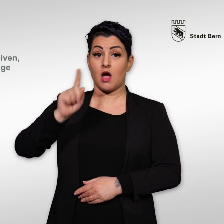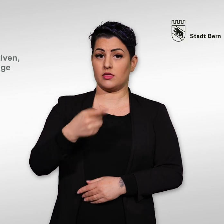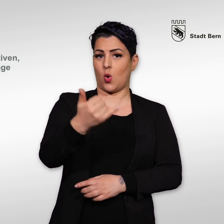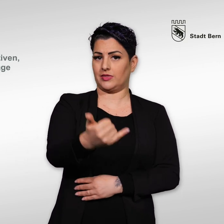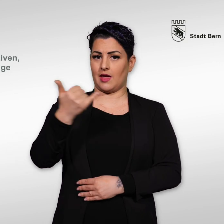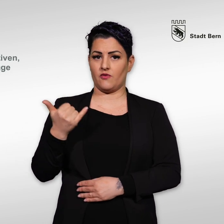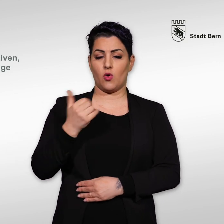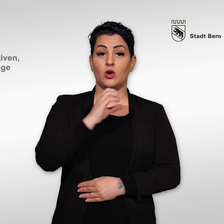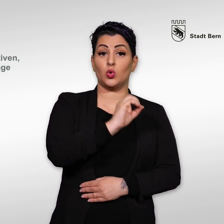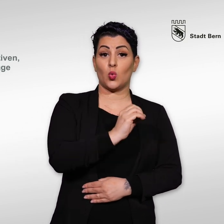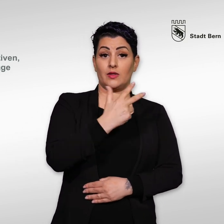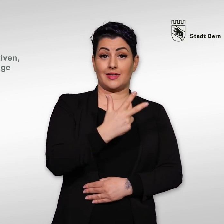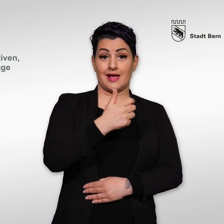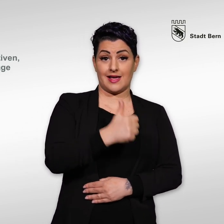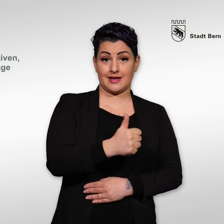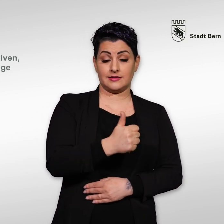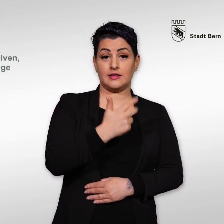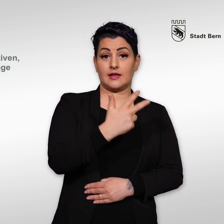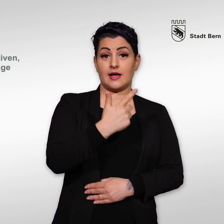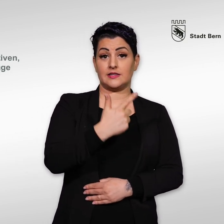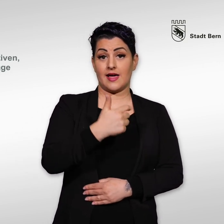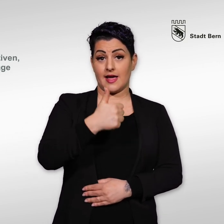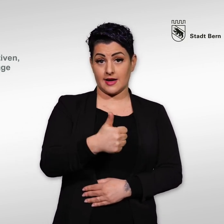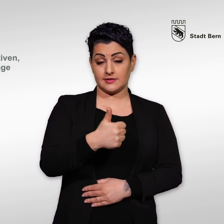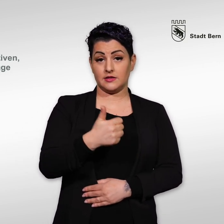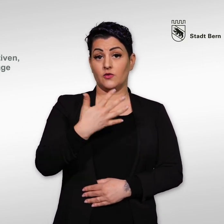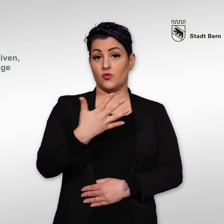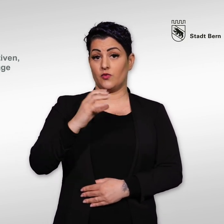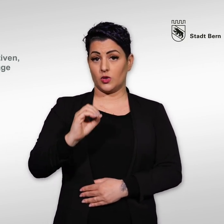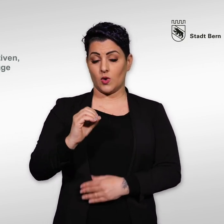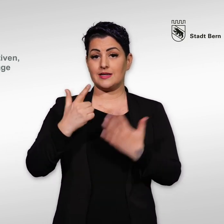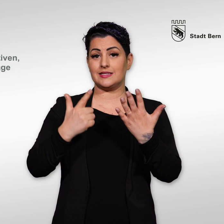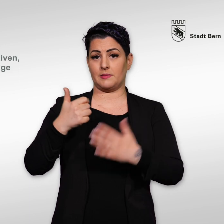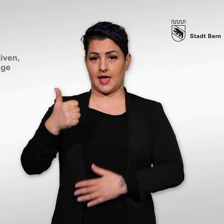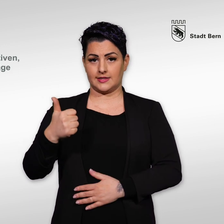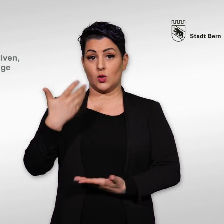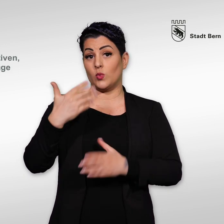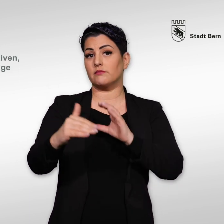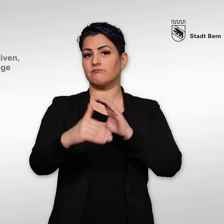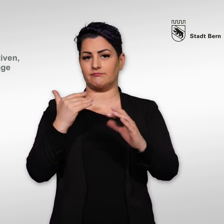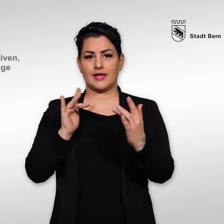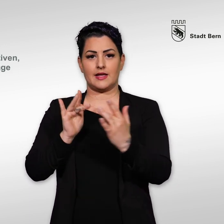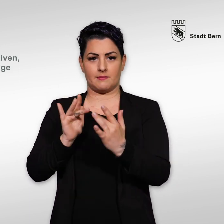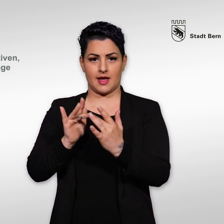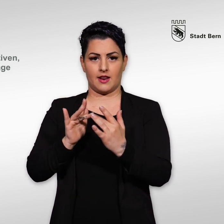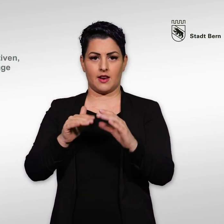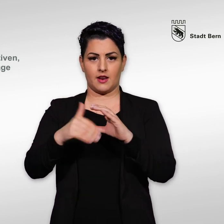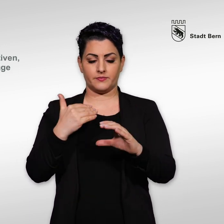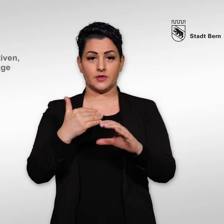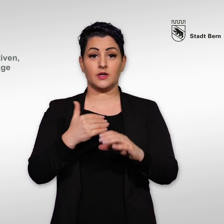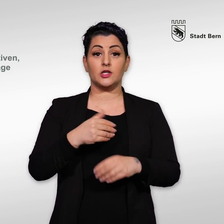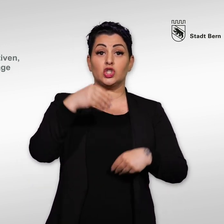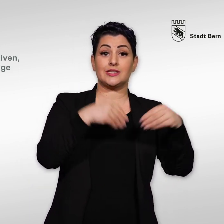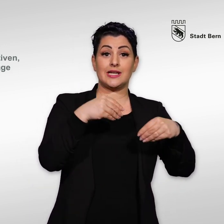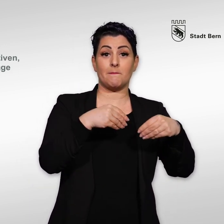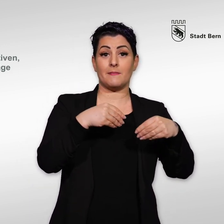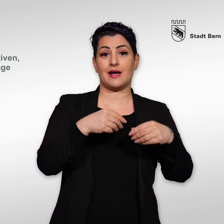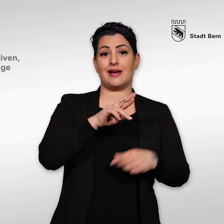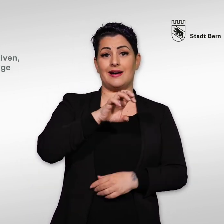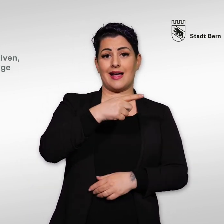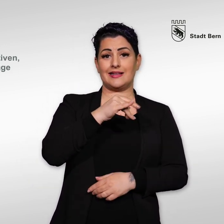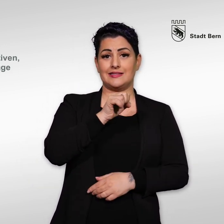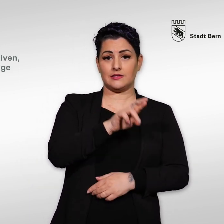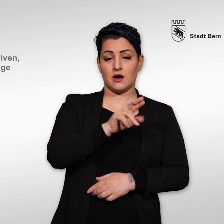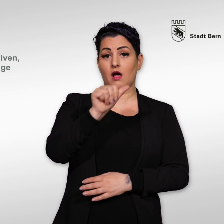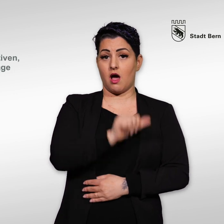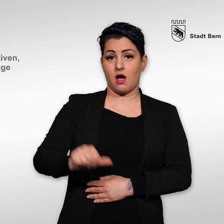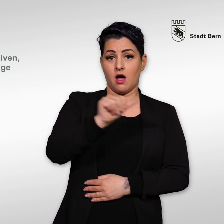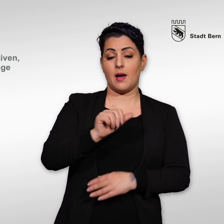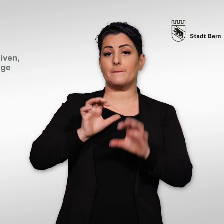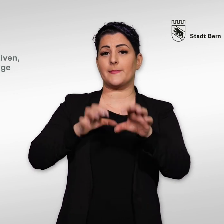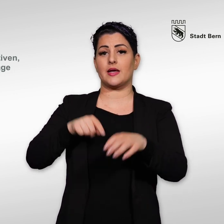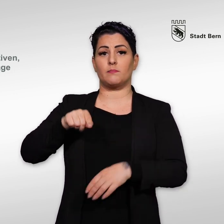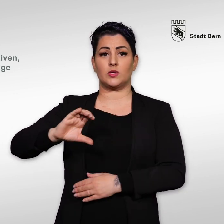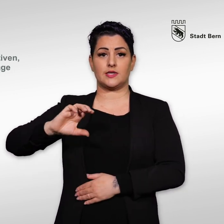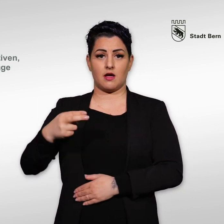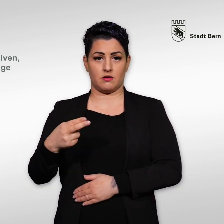erreichen uns unter 031 321 50 71 oder per E-Mail: stimmregister@bern.ch.